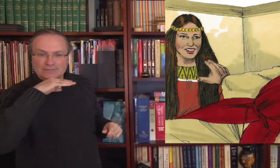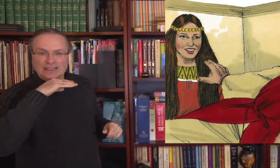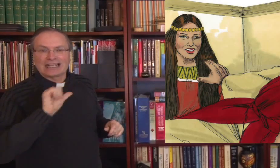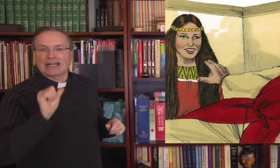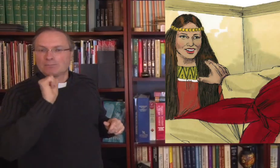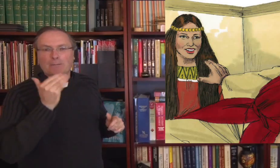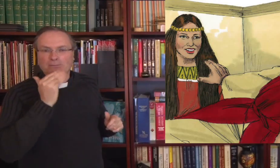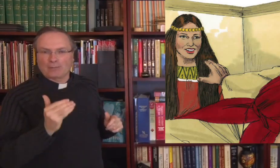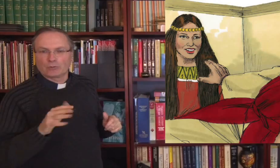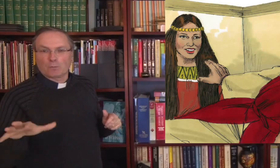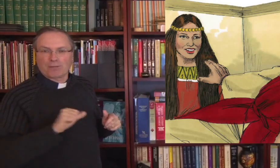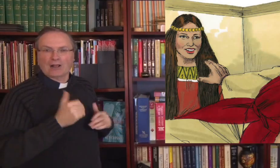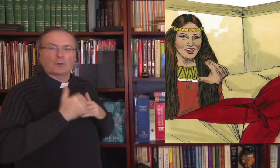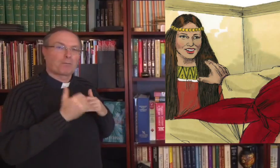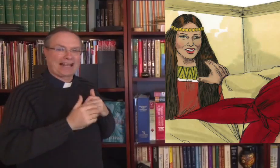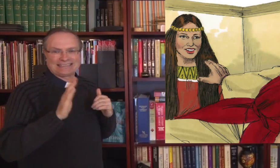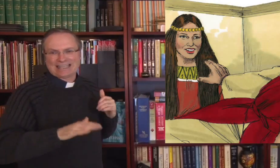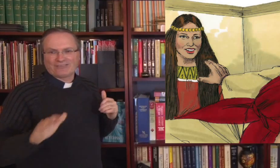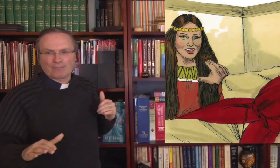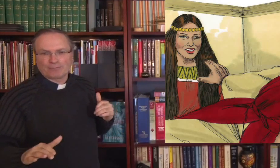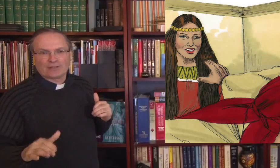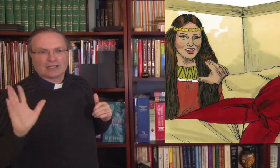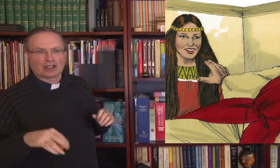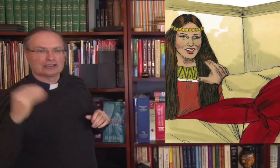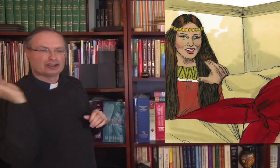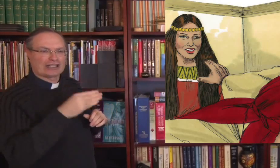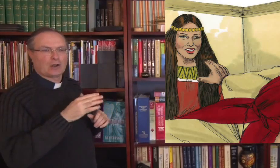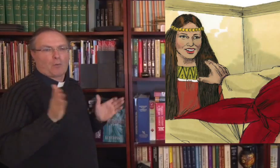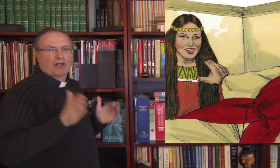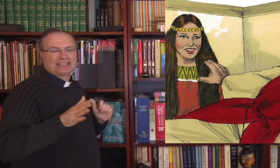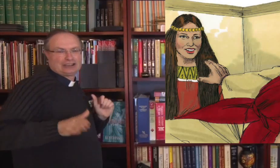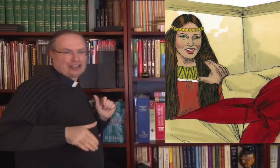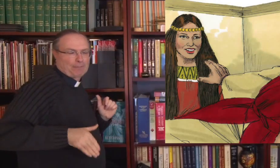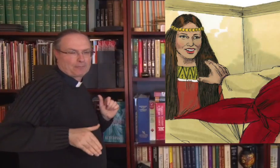car il n’est pas bien de prendre le pain des enfants et de le jeter aux petits chiens.»